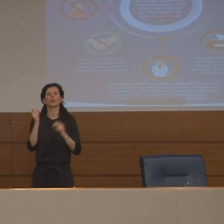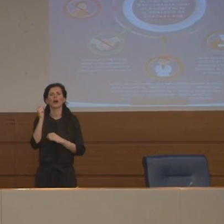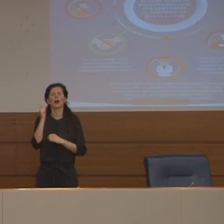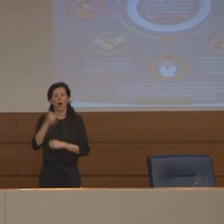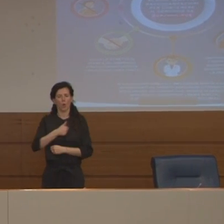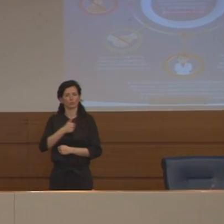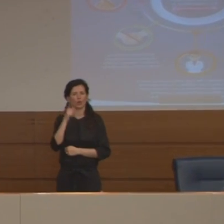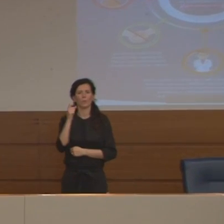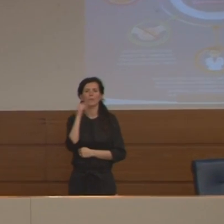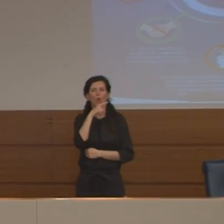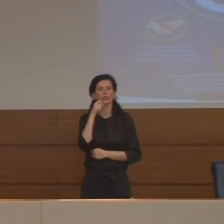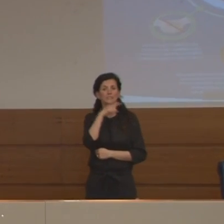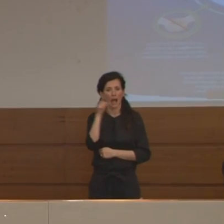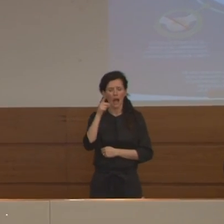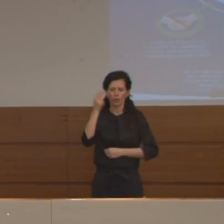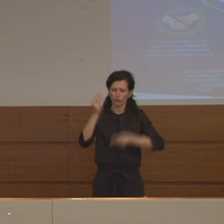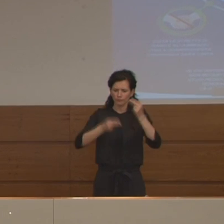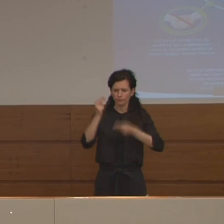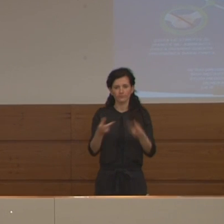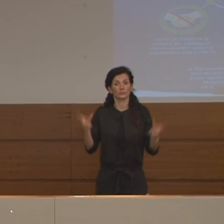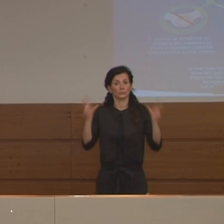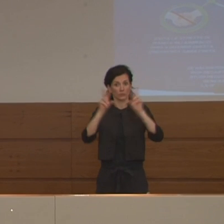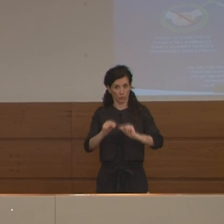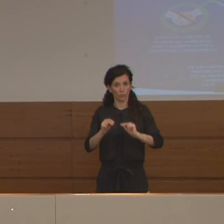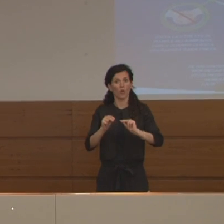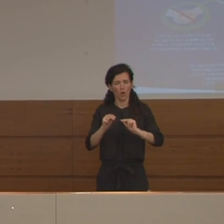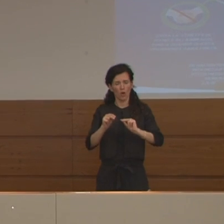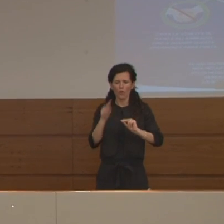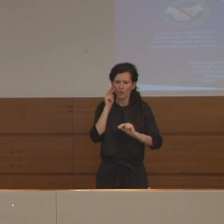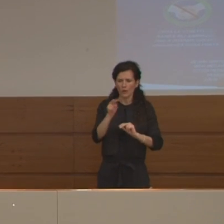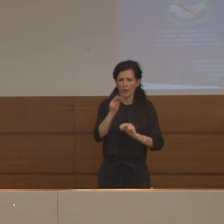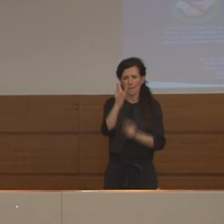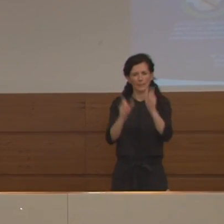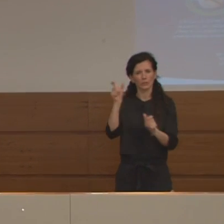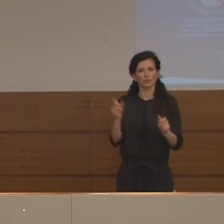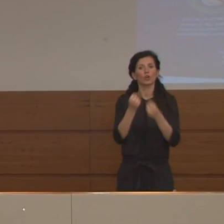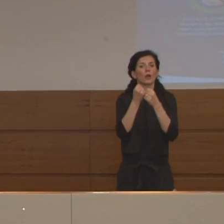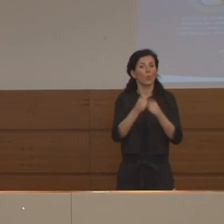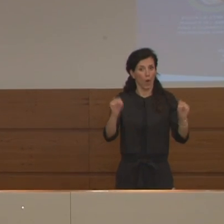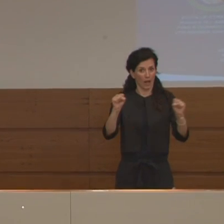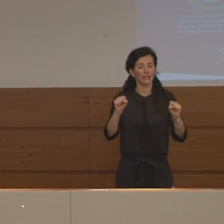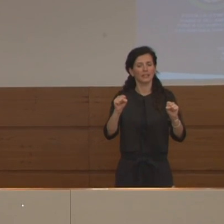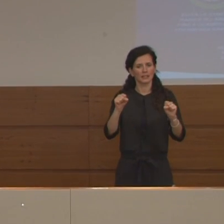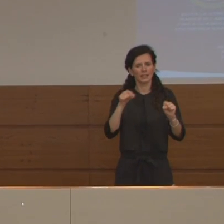Bolzano ha effettuato un ricalcolo delle persone guarite, verificando una